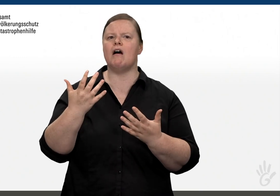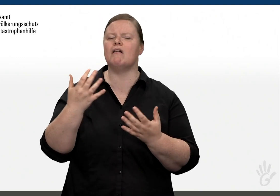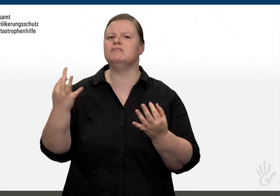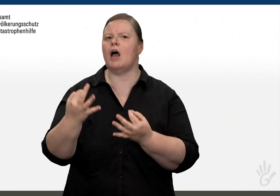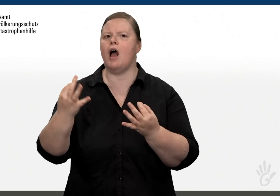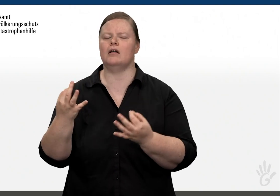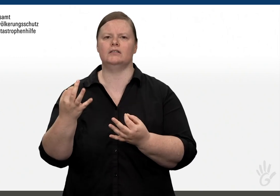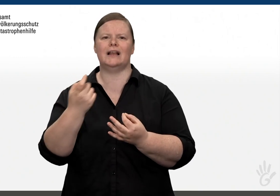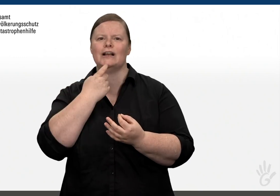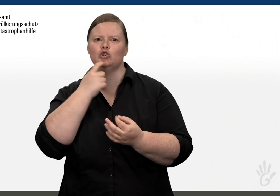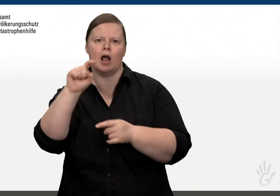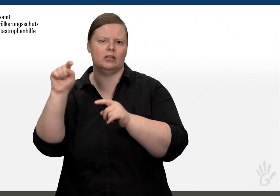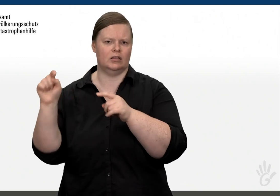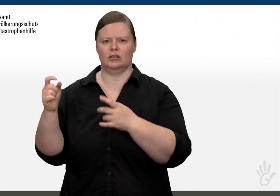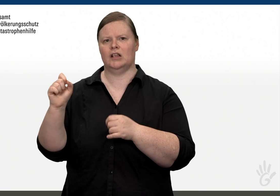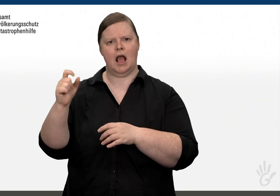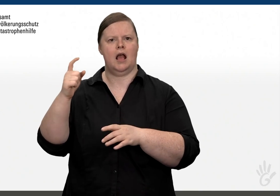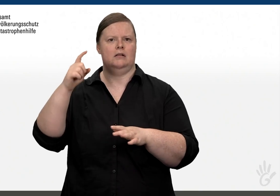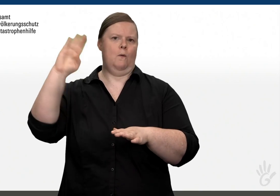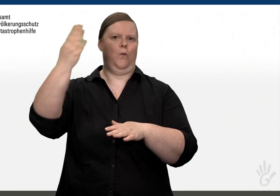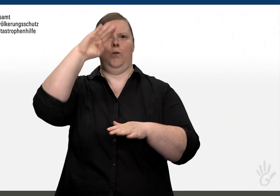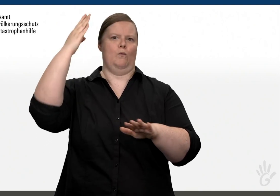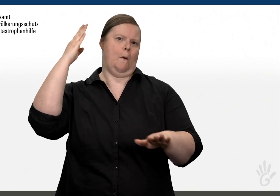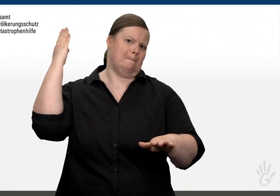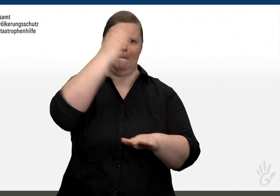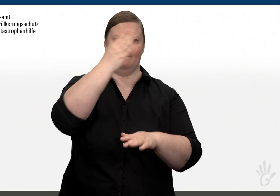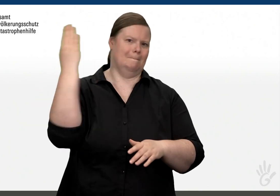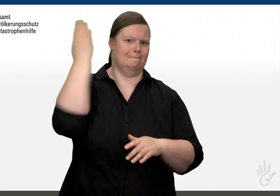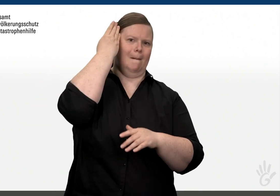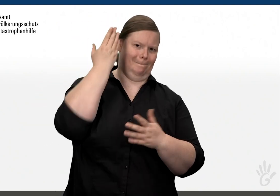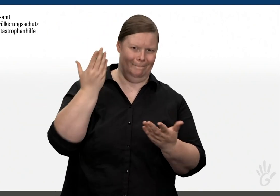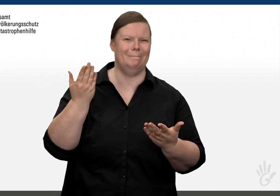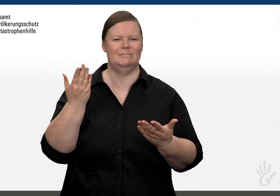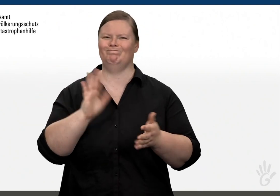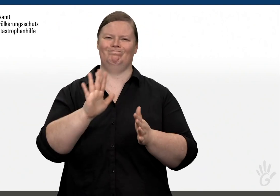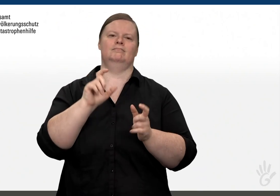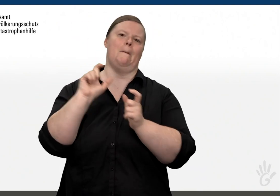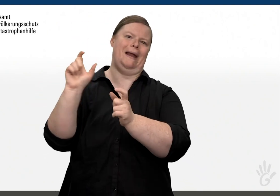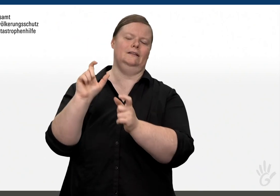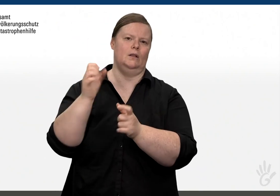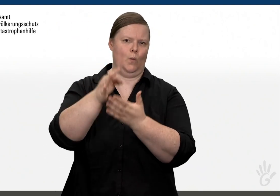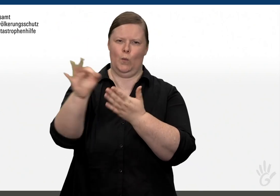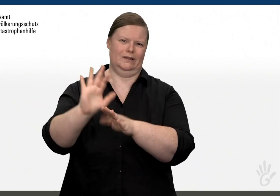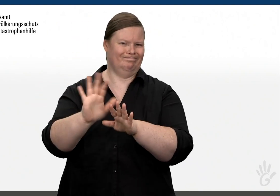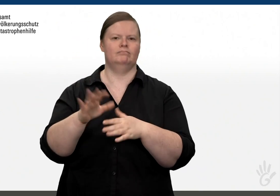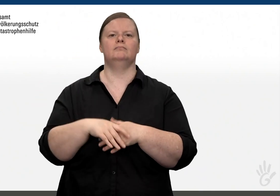an denen Sie von herumfliegenden Gegenständen getroffen werden können.